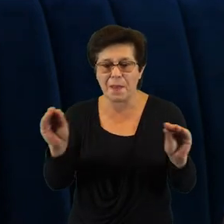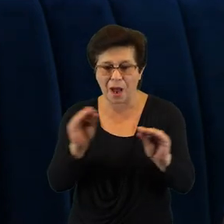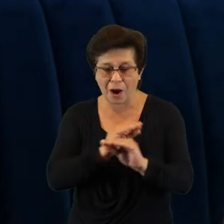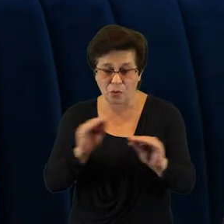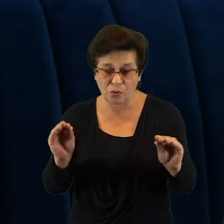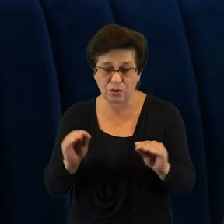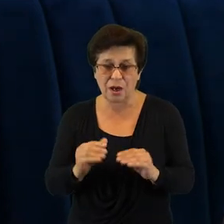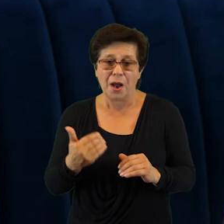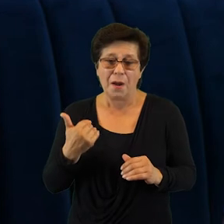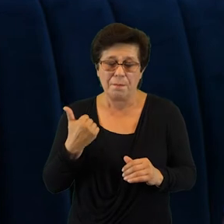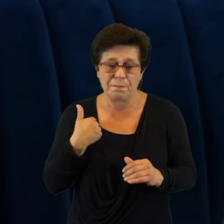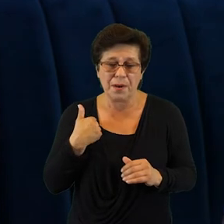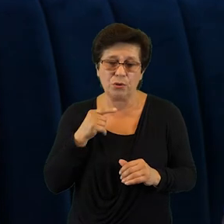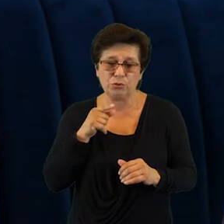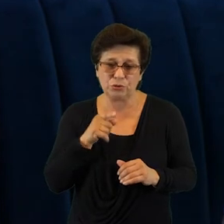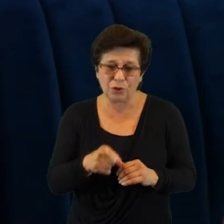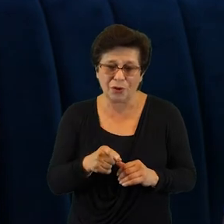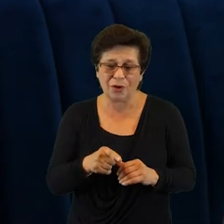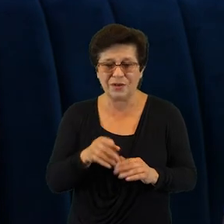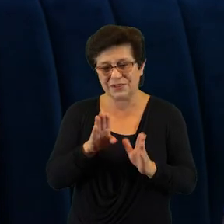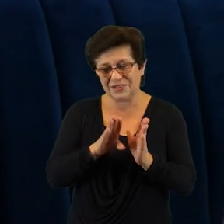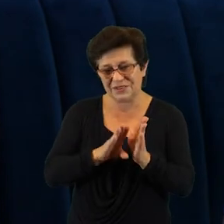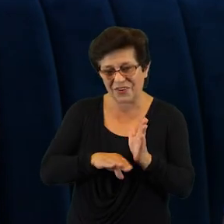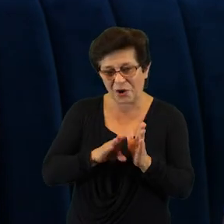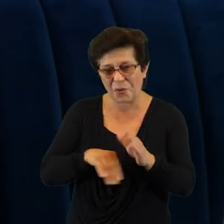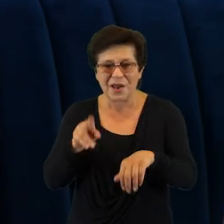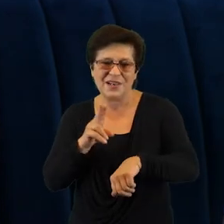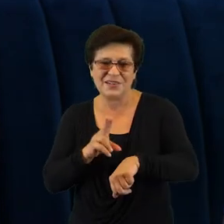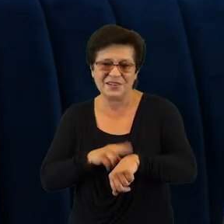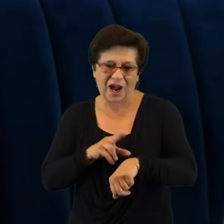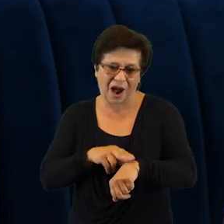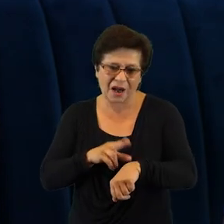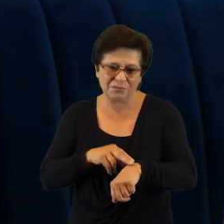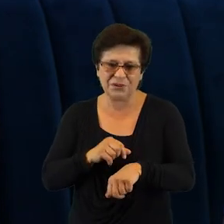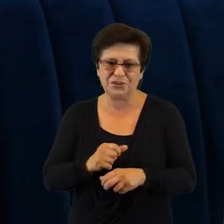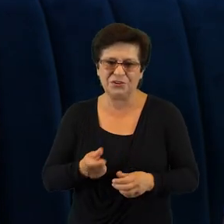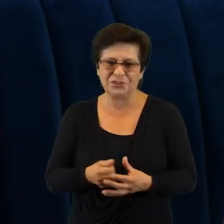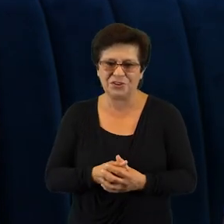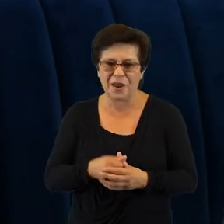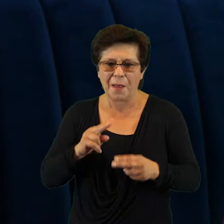W ogóle był to prosty zegarmistrz z Hrubieszowa, którego Staszic właściwie odkrył,